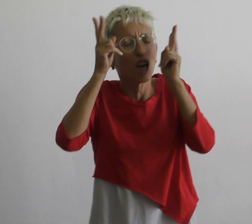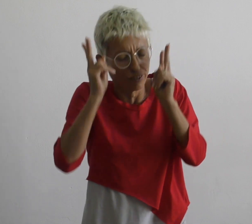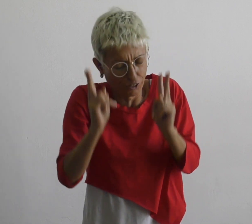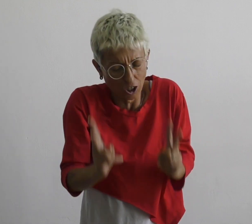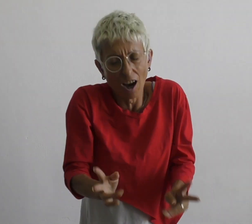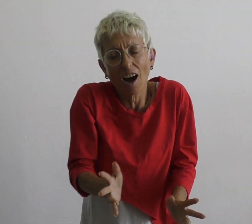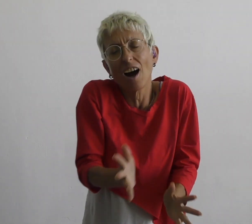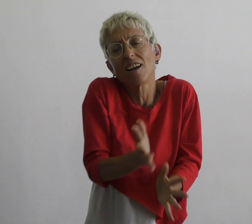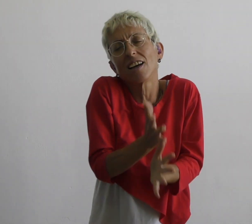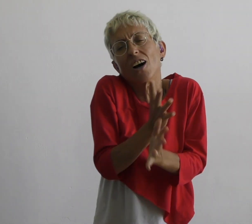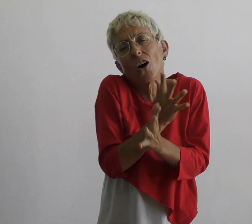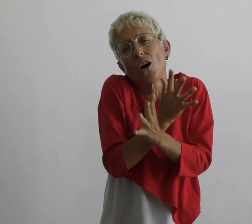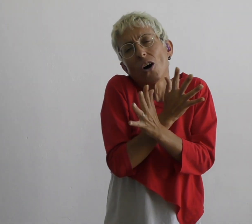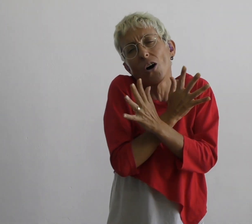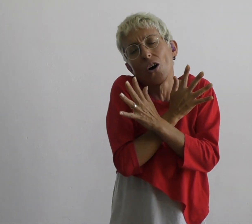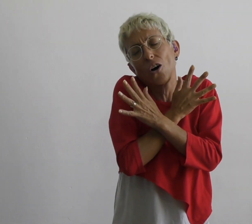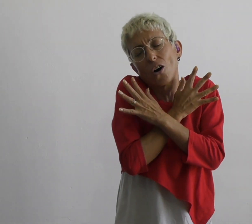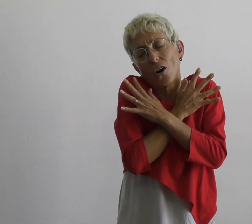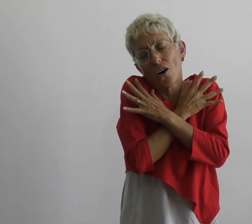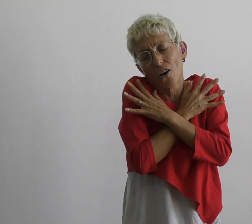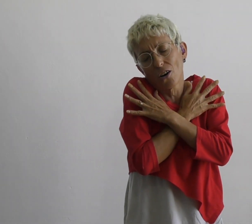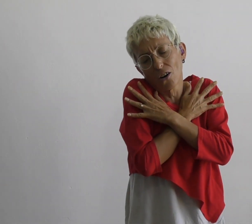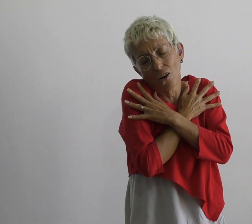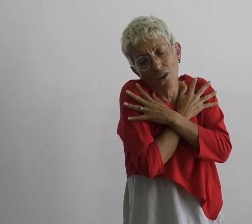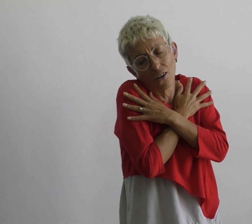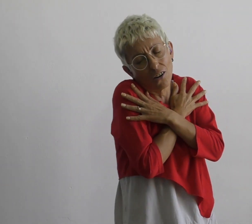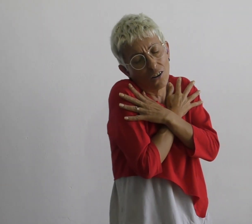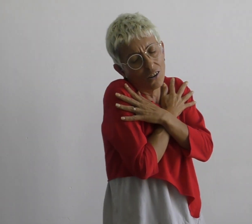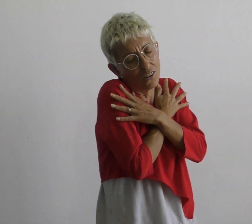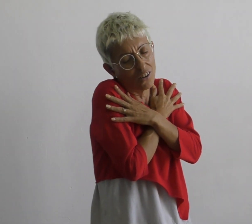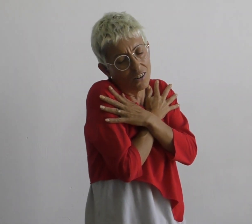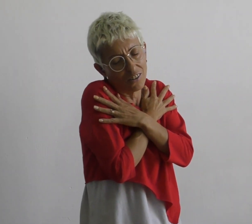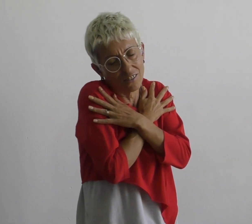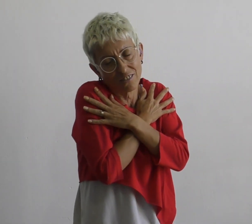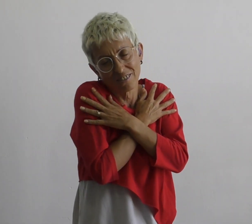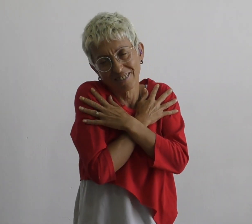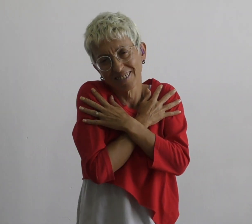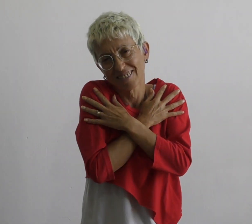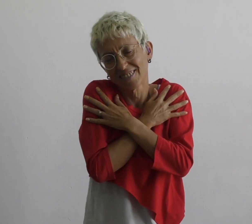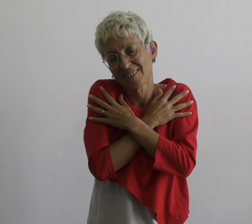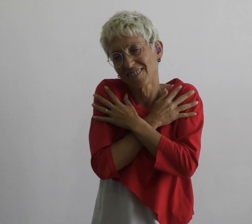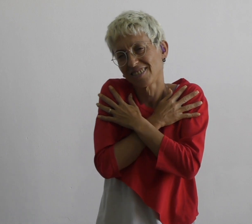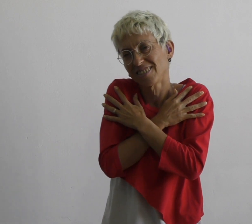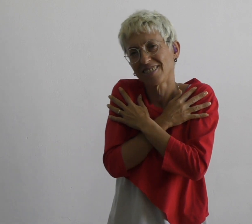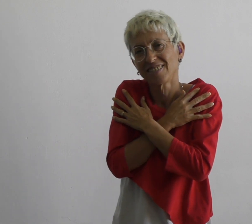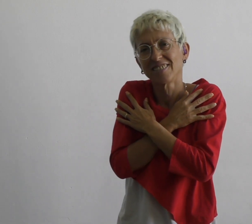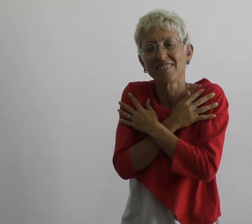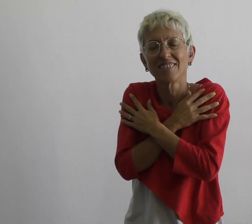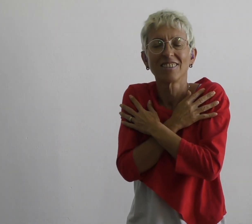שאפשר לאהוב